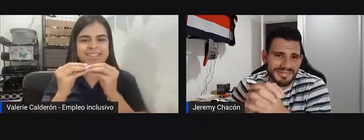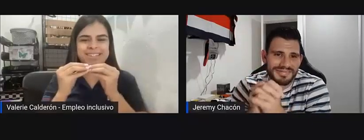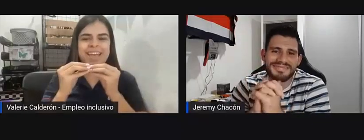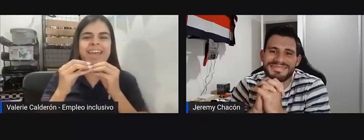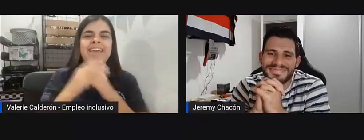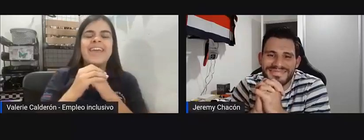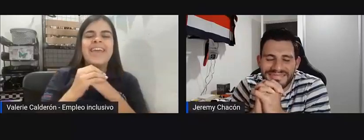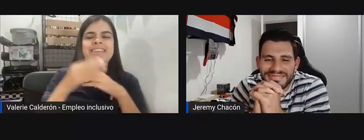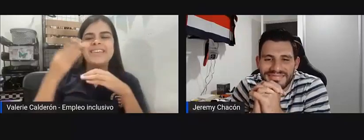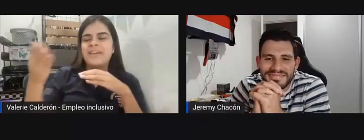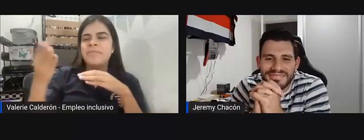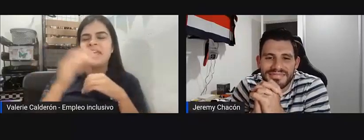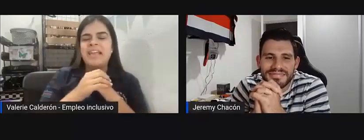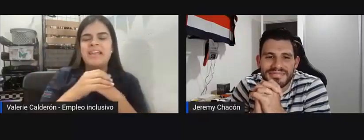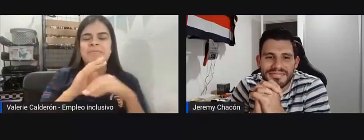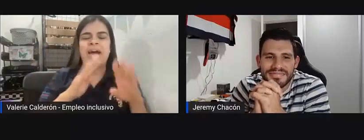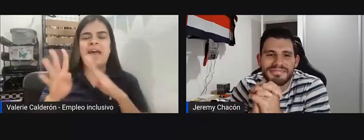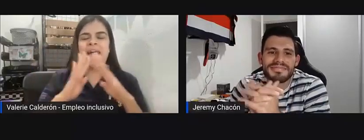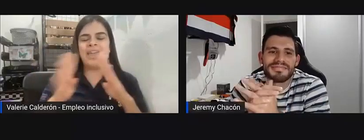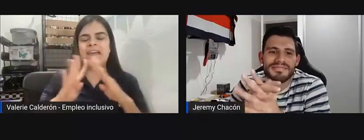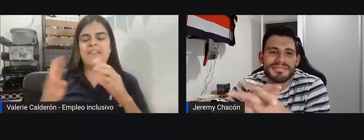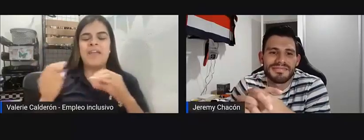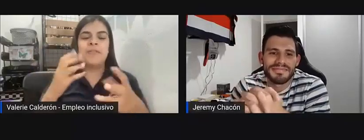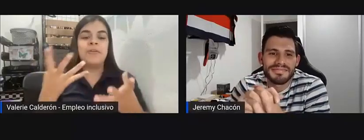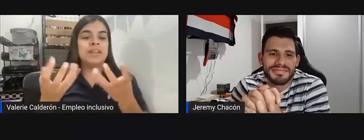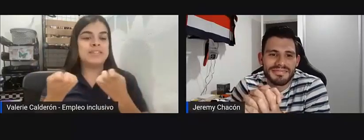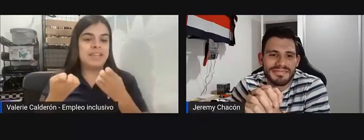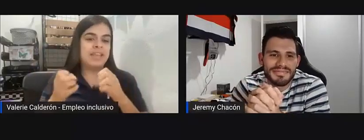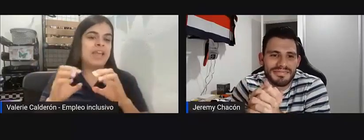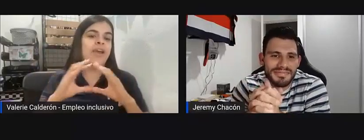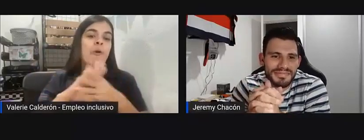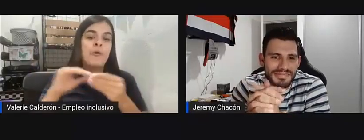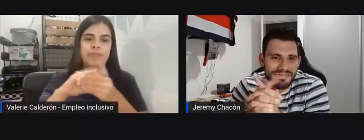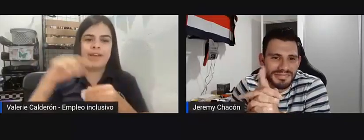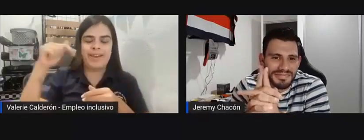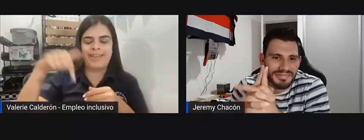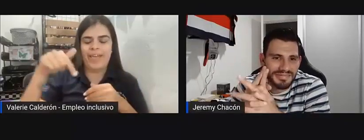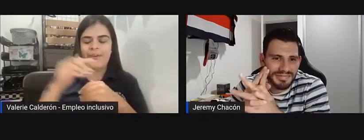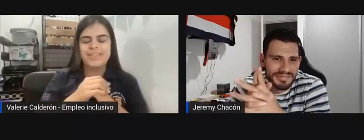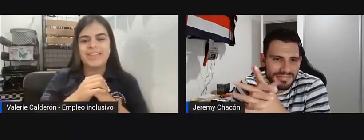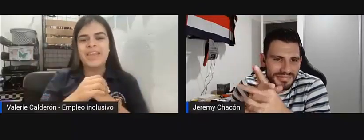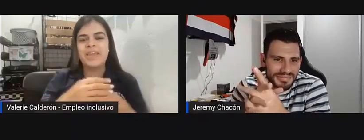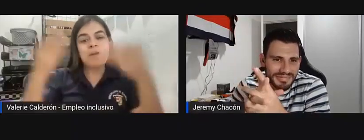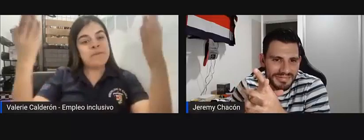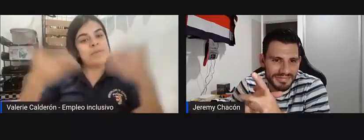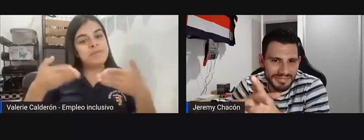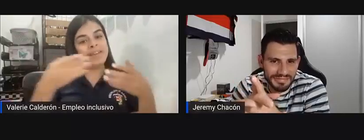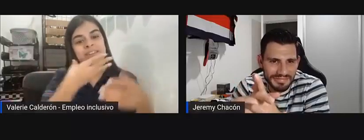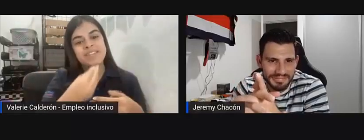que ella también él les va a ir hablando y les quiere contar el día de hoy Así que bienvenidos